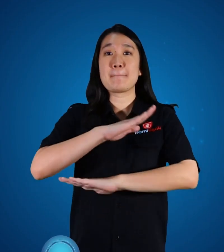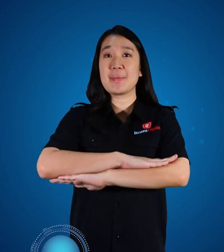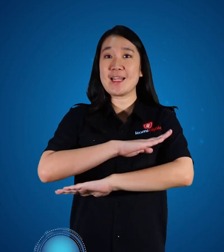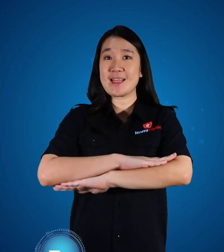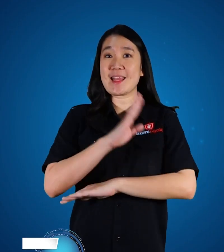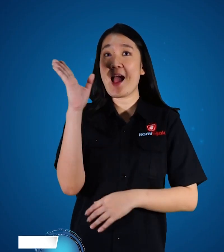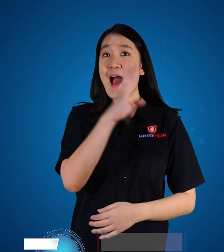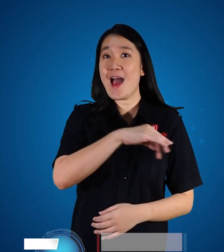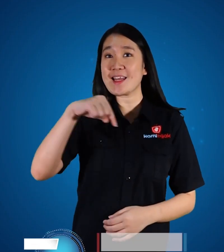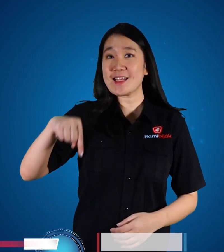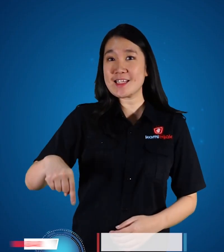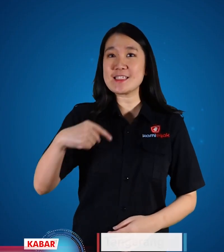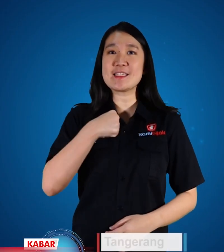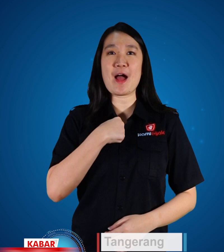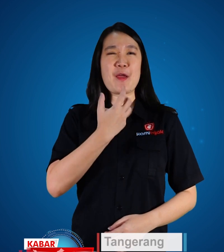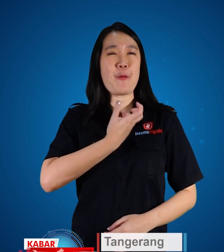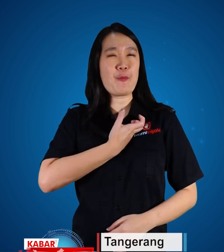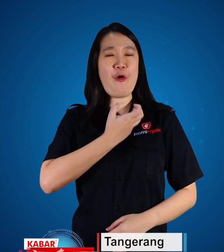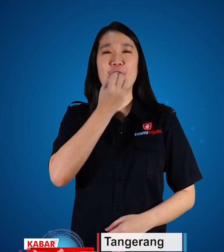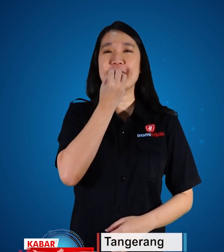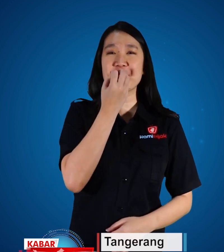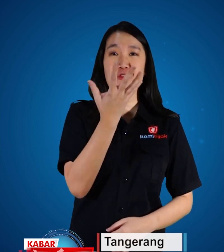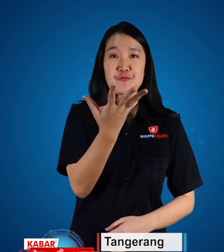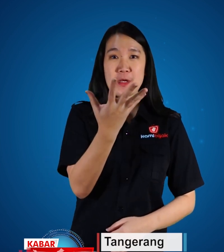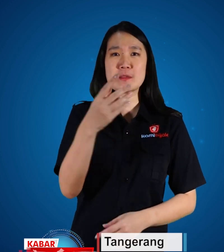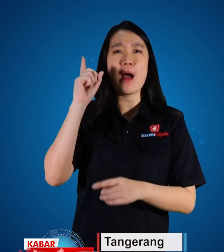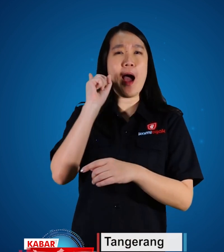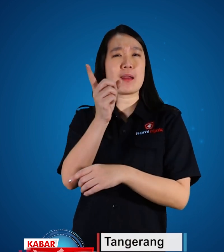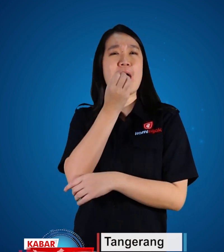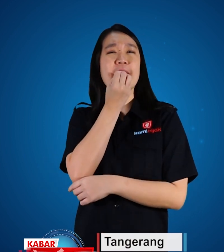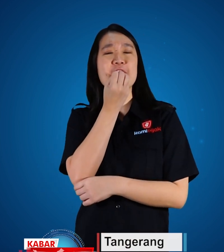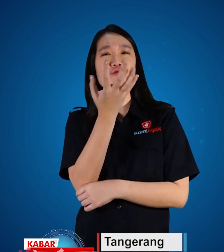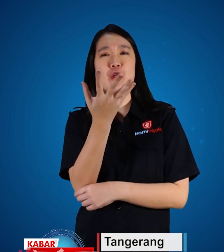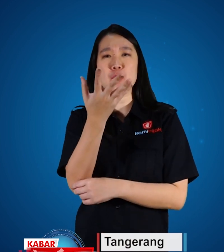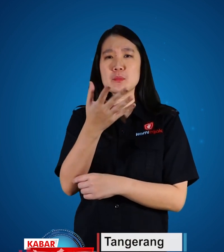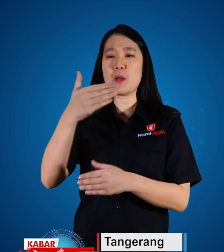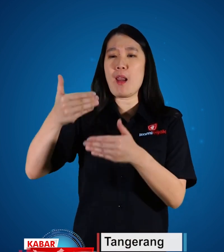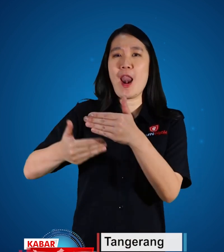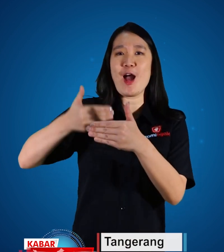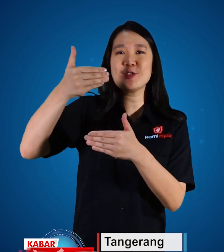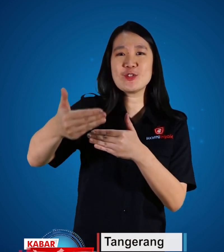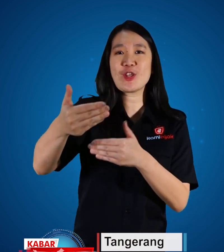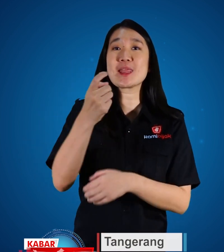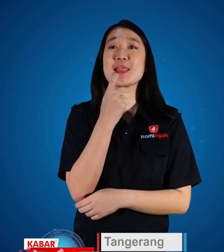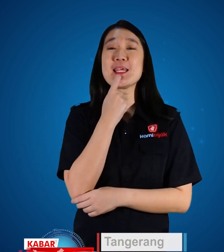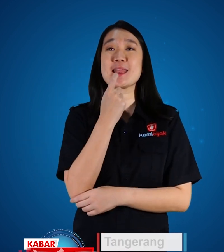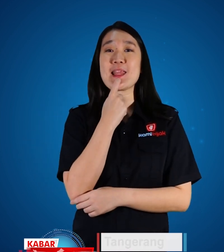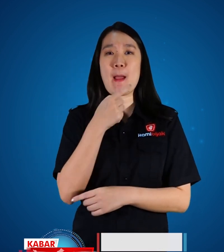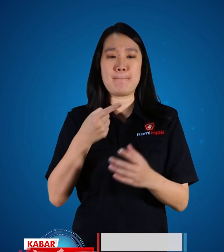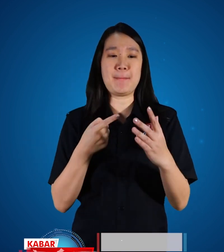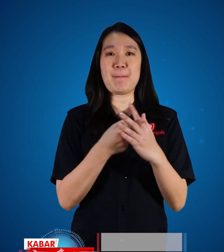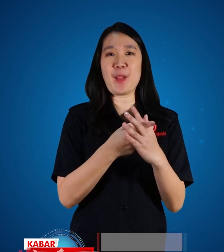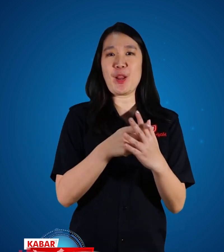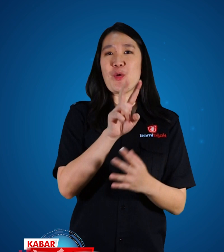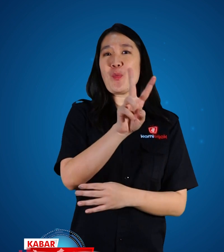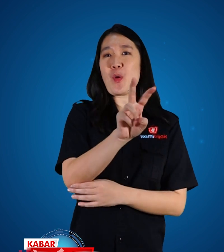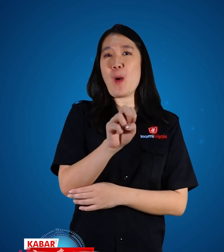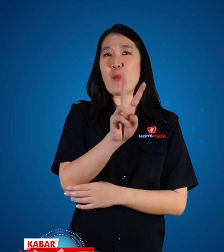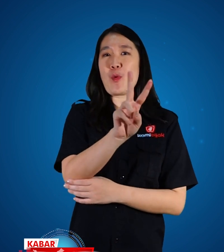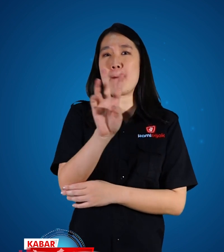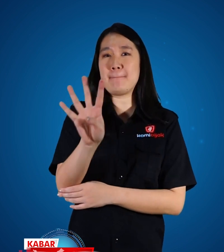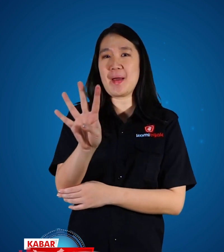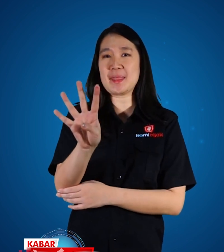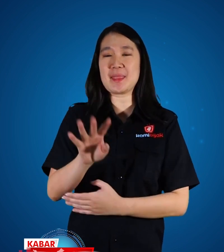Berita hari ini, saya mau menyampaikan informasi lanjutan tentang pemilu 2024.